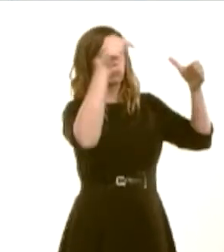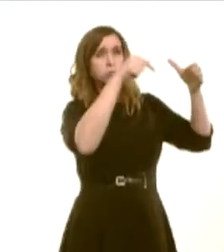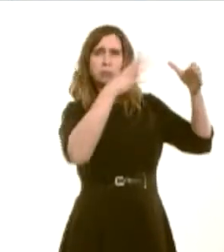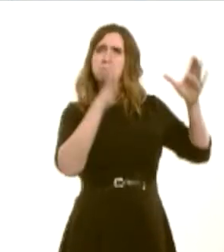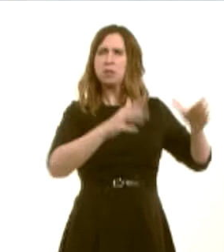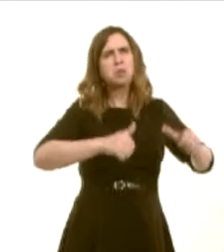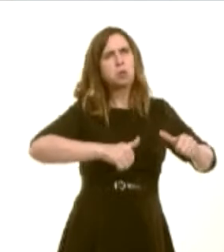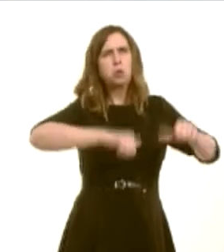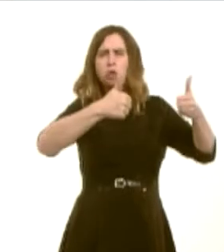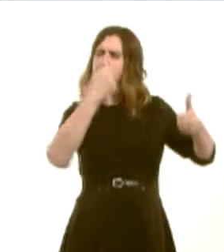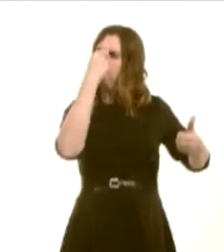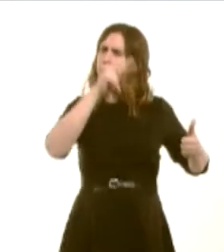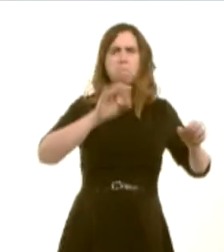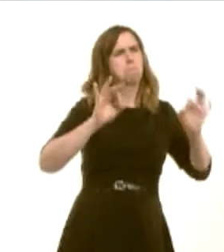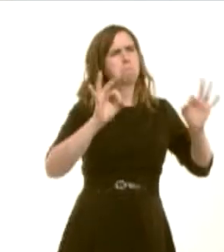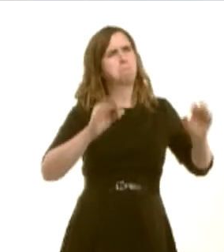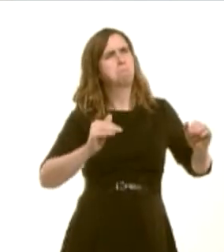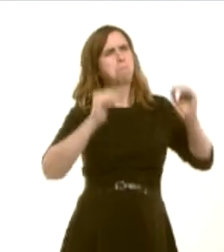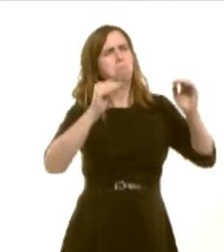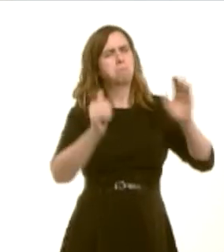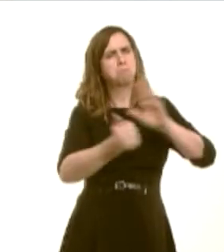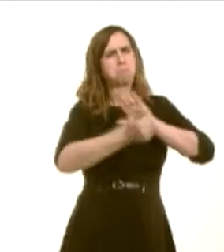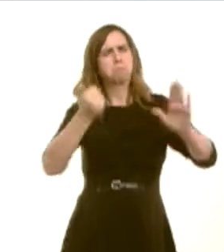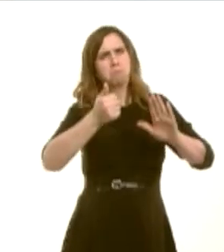ymarferol llwyddiannus. Ond proses fewnol ydy hi, fel rwyín ei deallóy broses dendro.